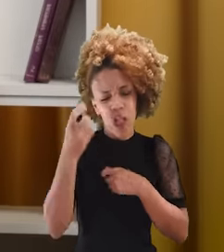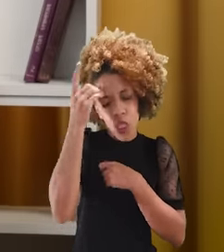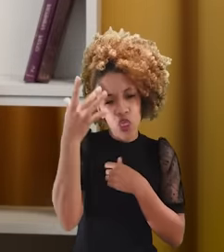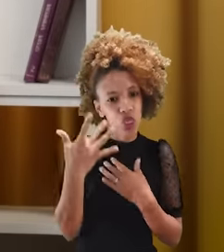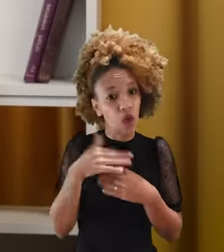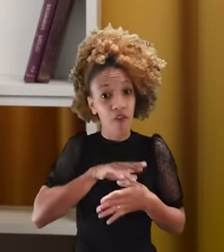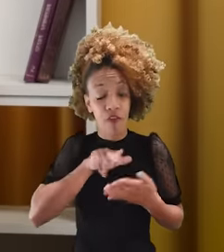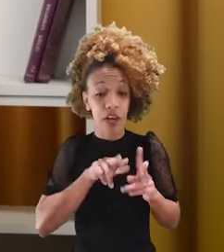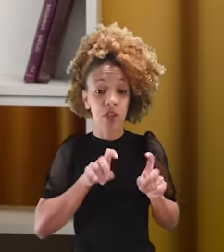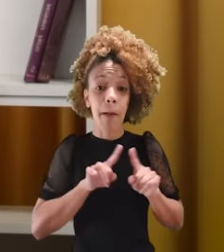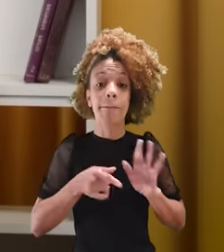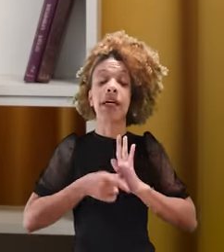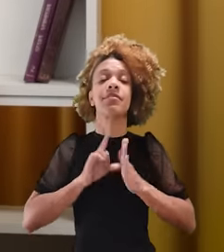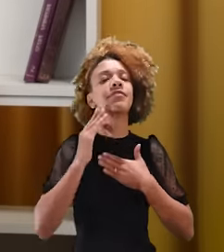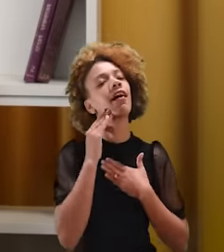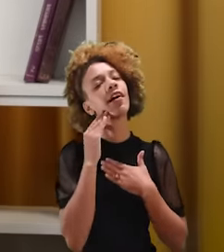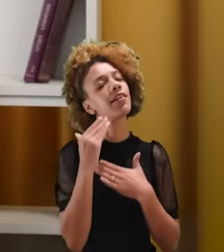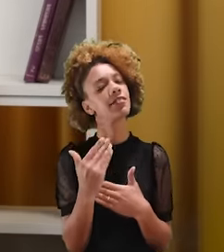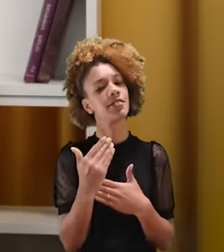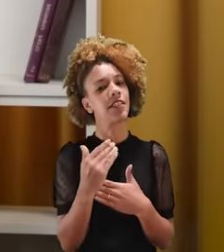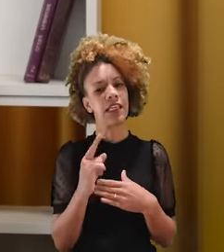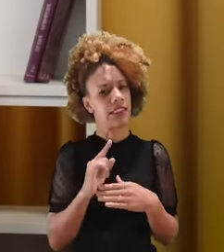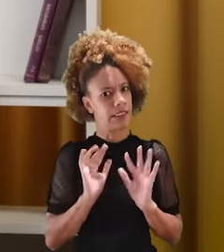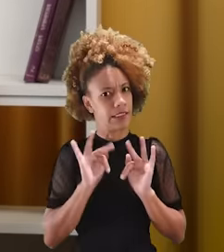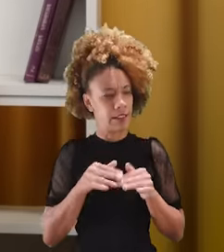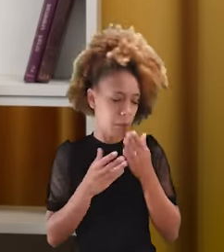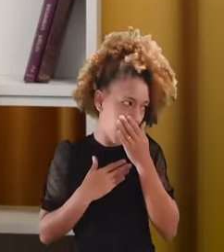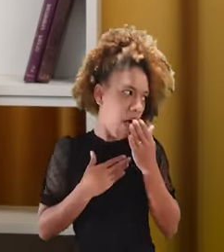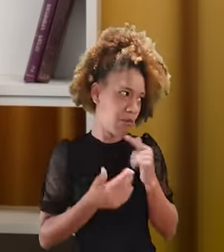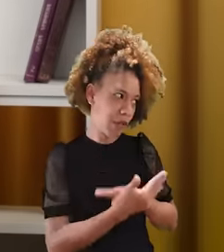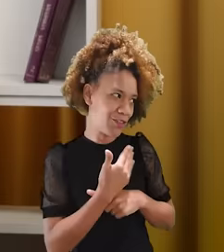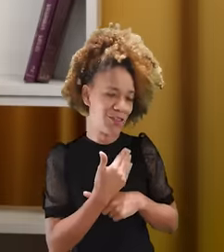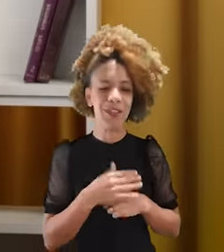assuntos aqui antes eu preciso agradecer sem a roto agora que é mechan tá me ajuda nessa e eu